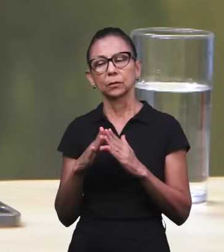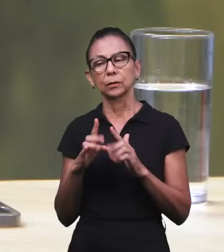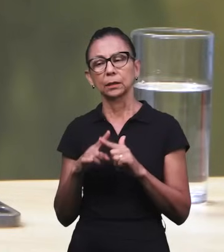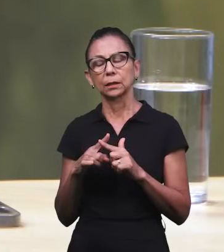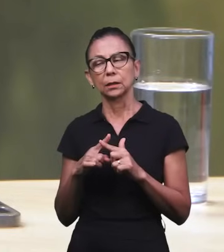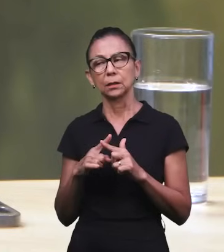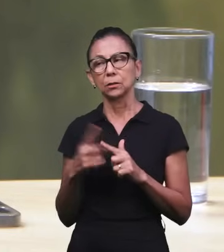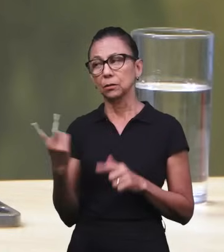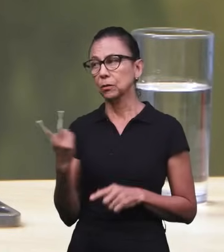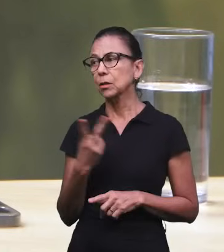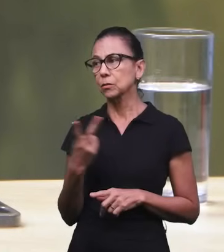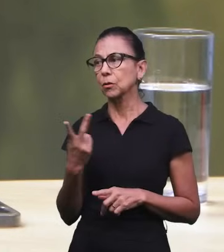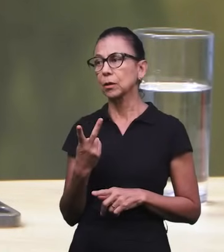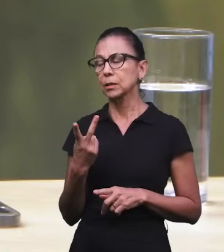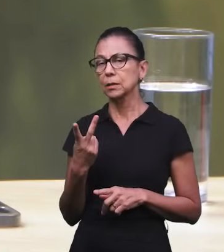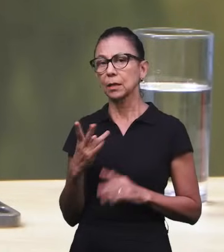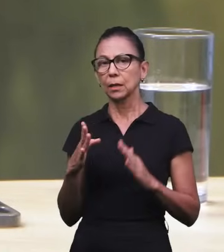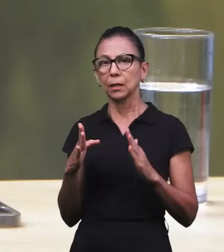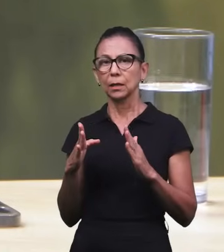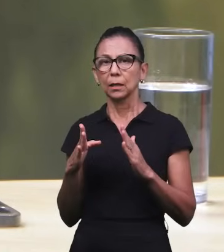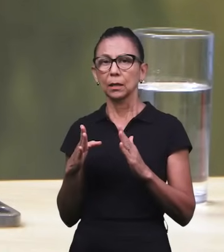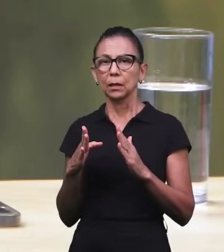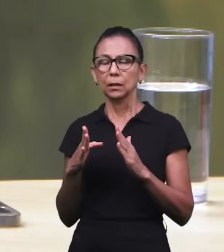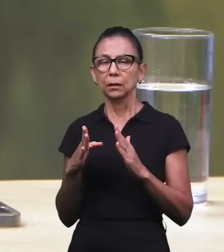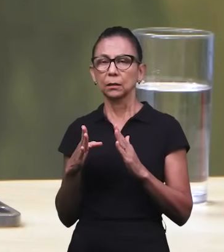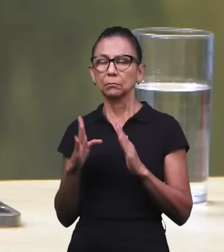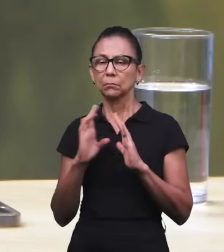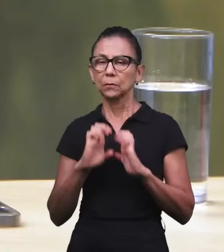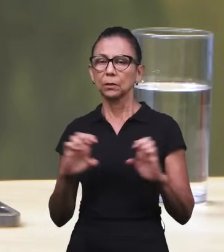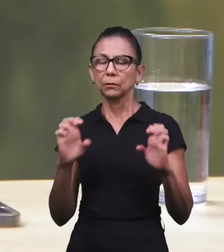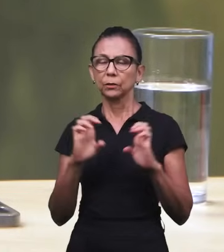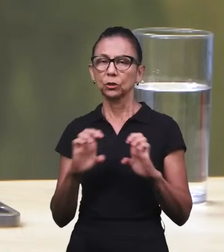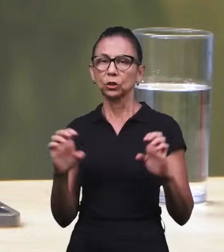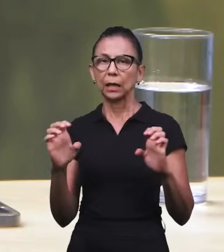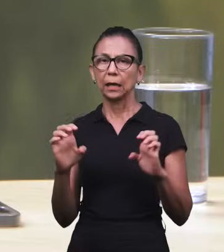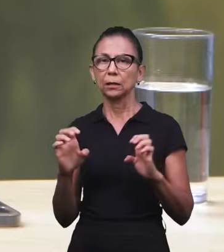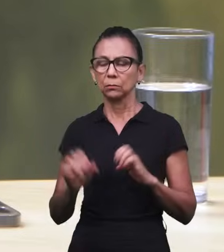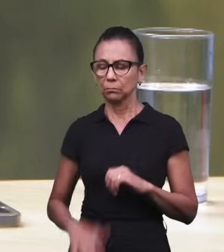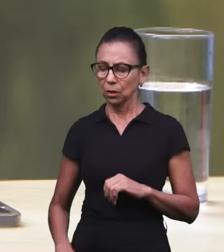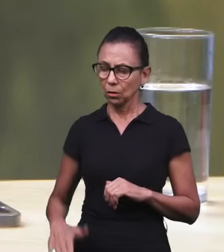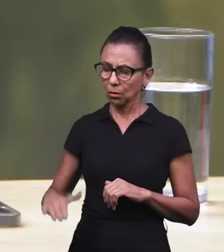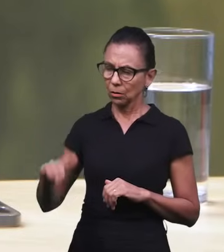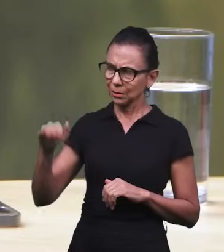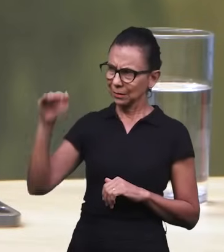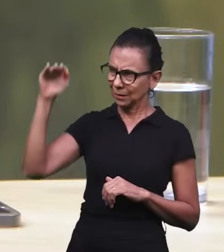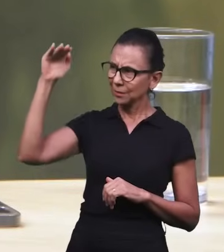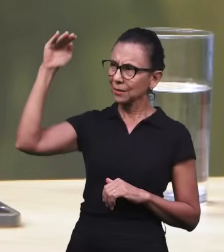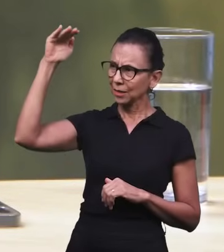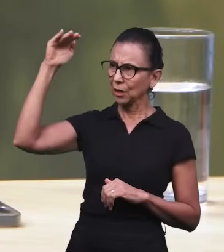para uma unidade de família é uma família toda na presença do Senhor eu tenho lembrança do meu pai